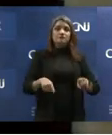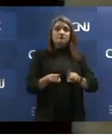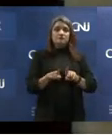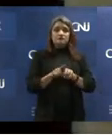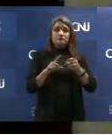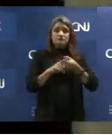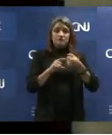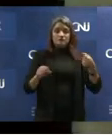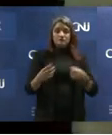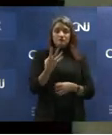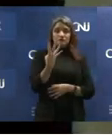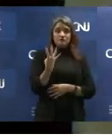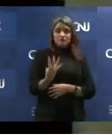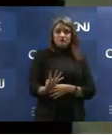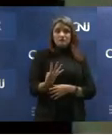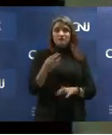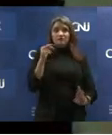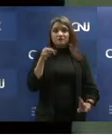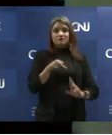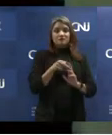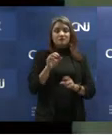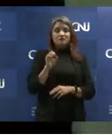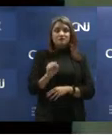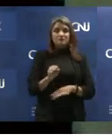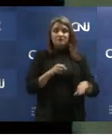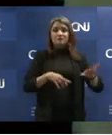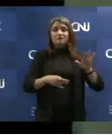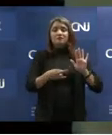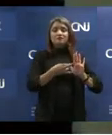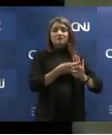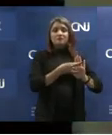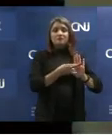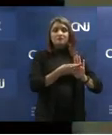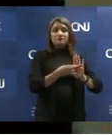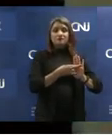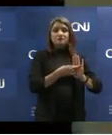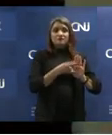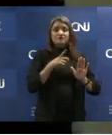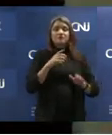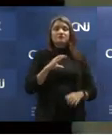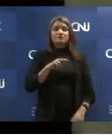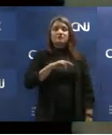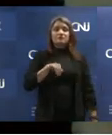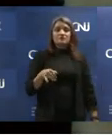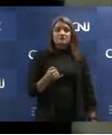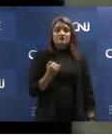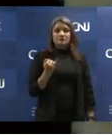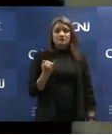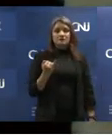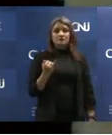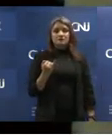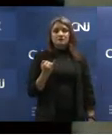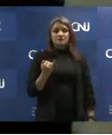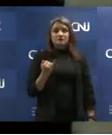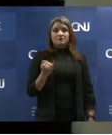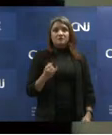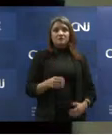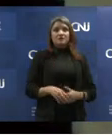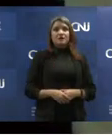quarto inciso oitavo do Regimento deste CNJ. Então, inclusive, a 1ª Turma.